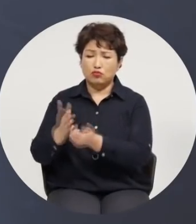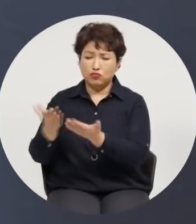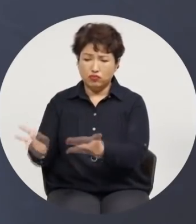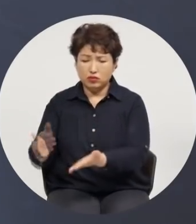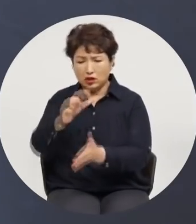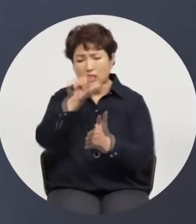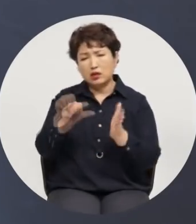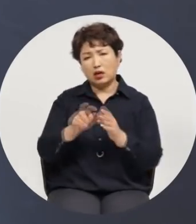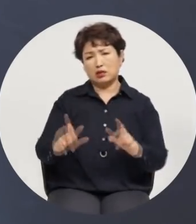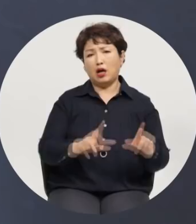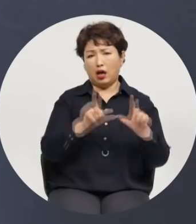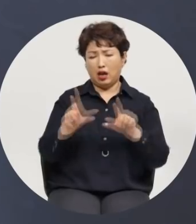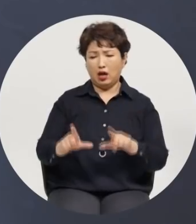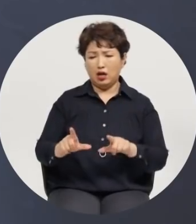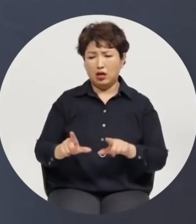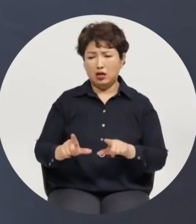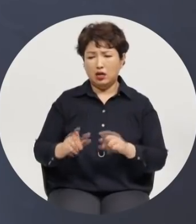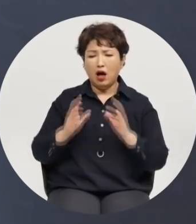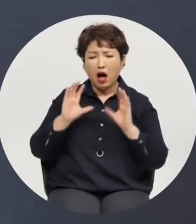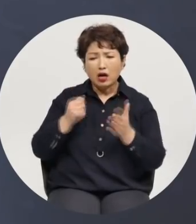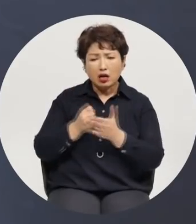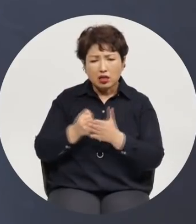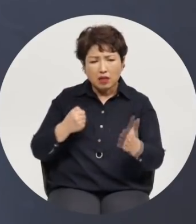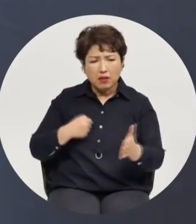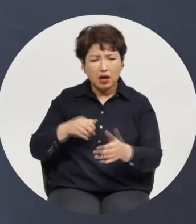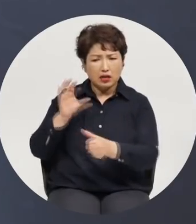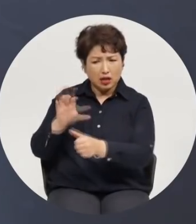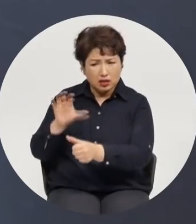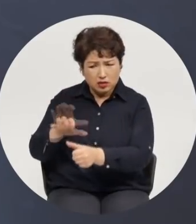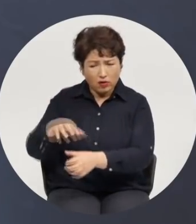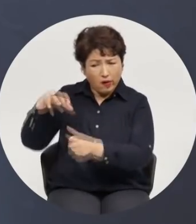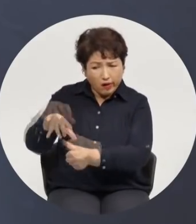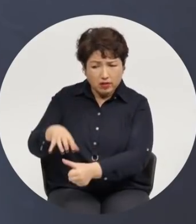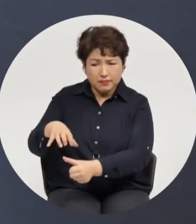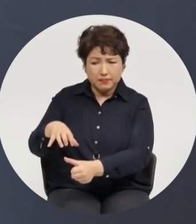아이지만 함부로 야단치고 억압하지 않는